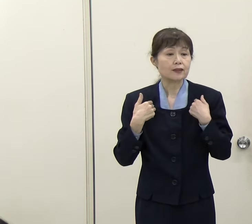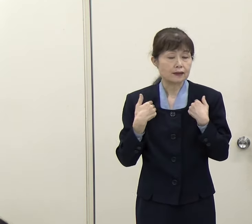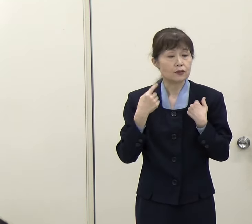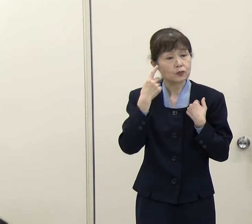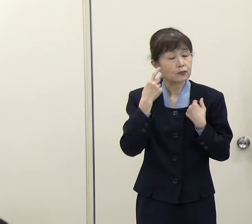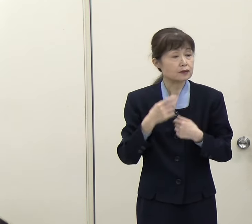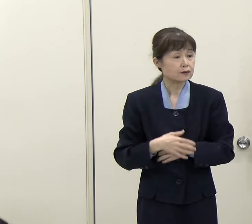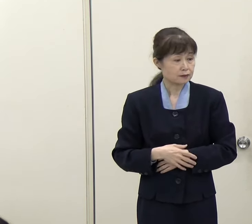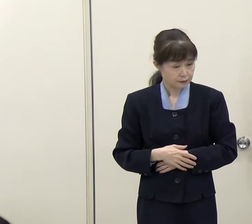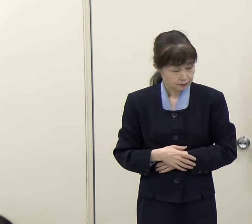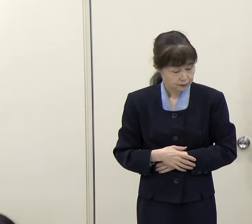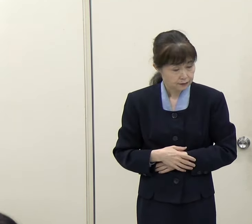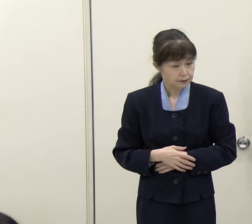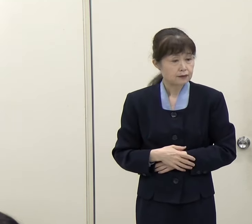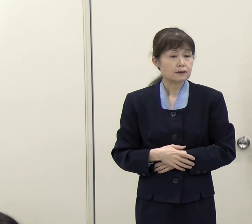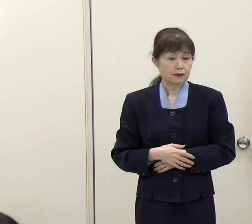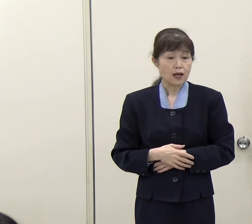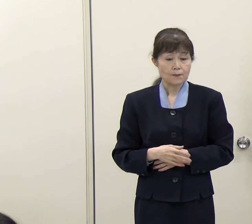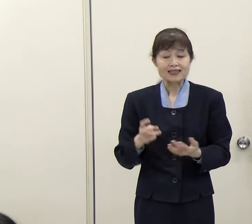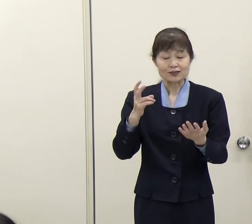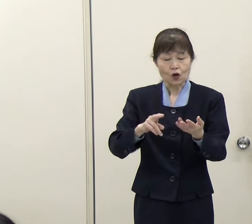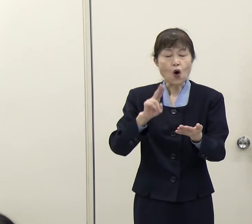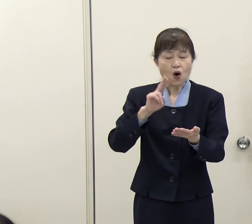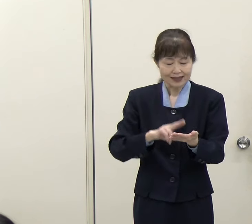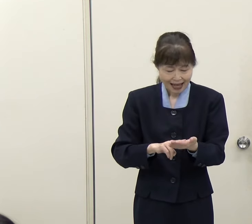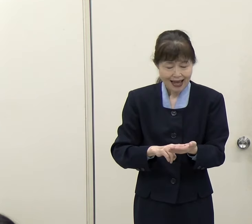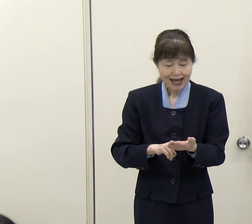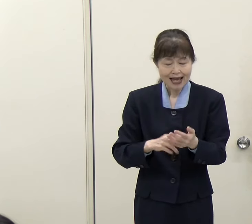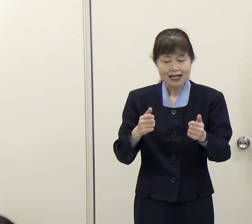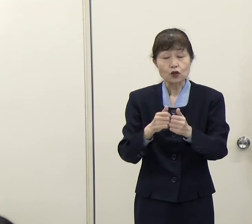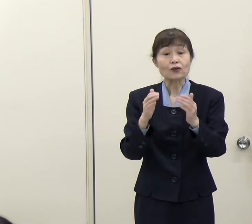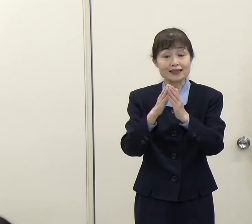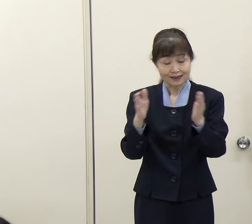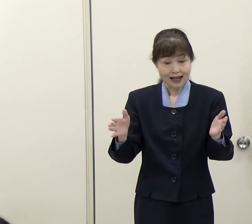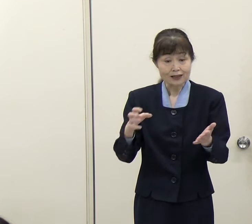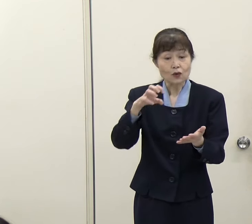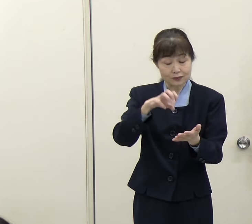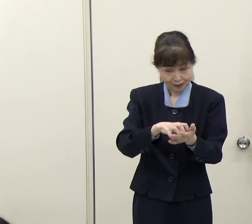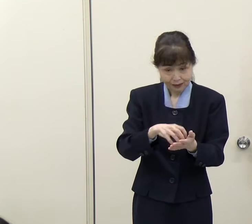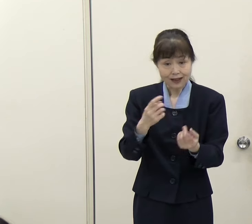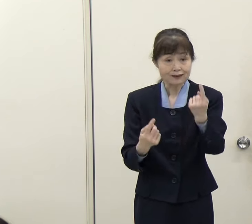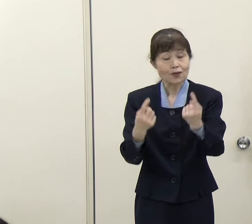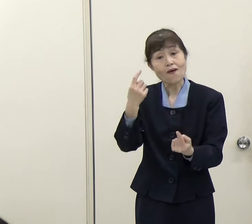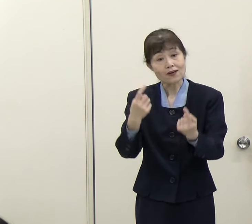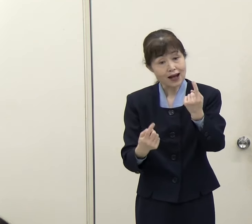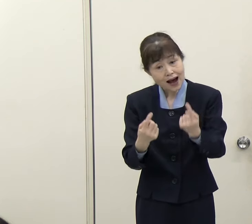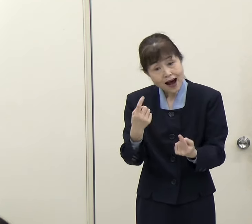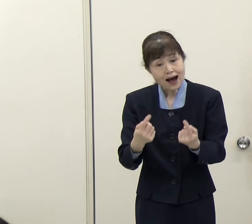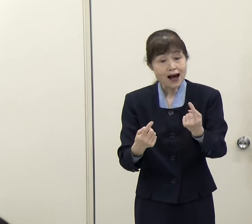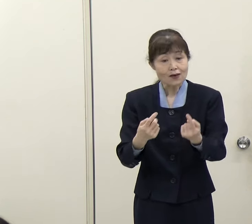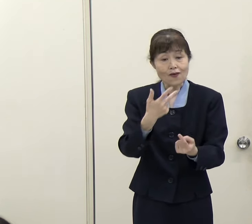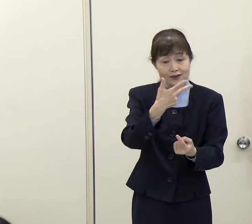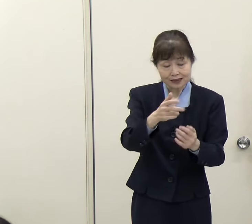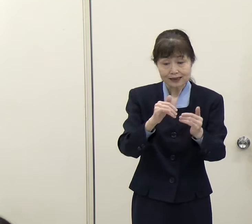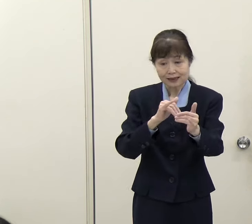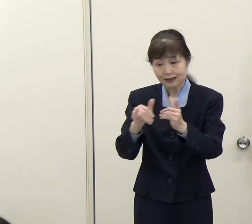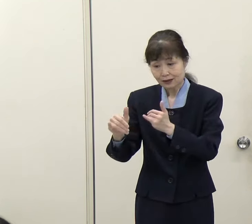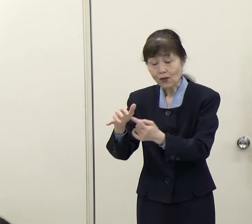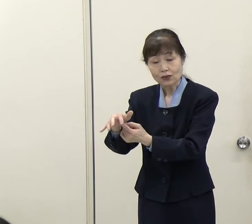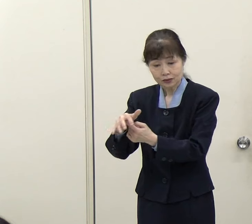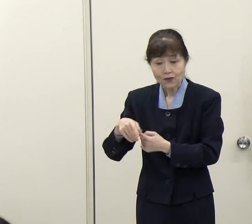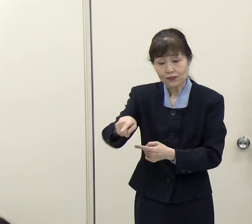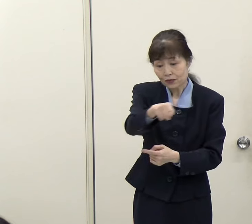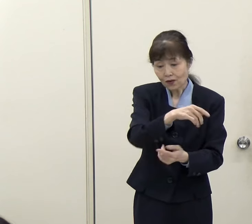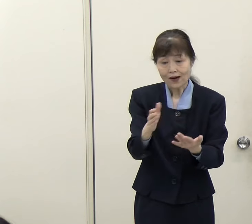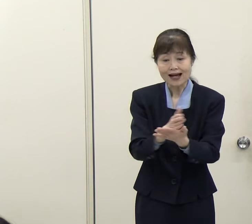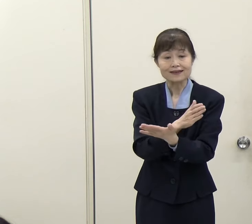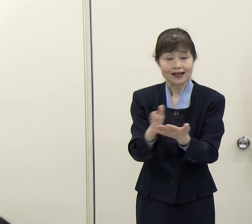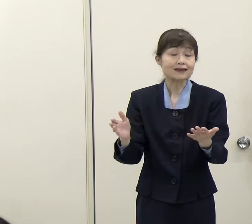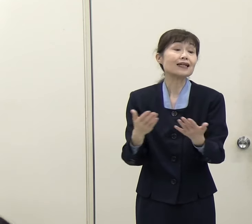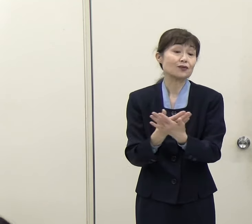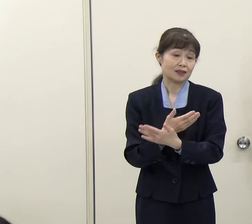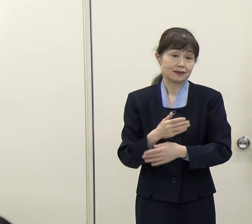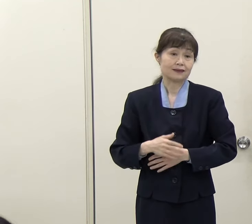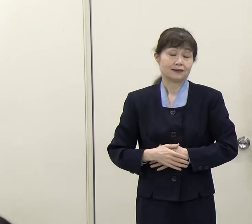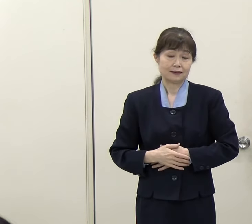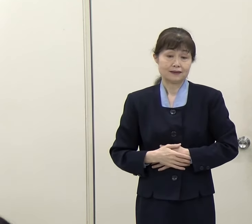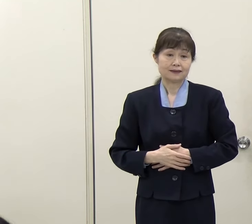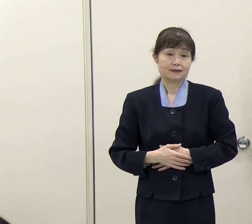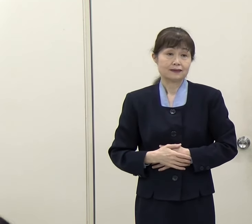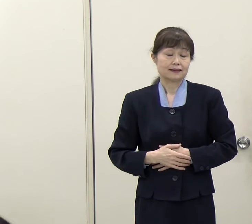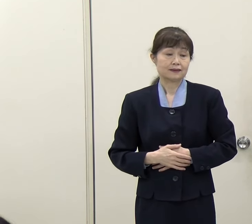まずは法定協議会の設置について、沿線市町村において御判断をいただくということです。